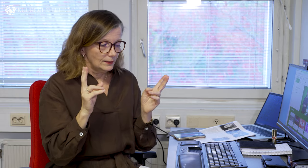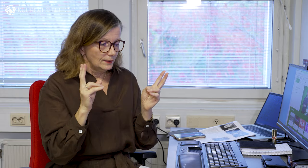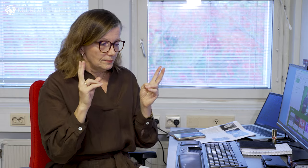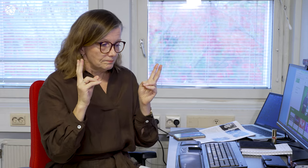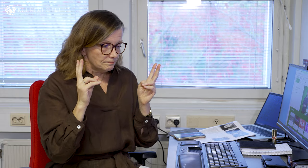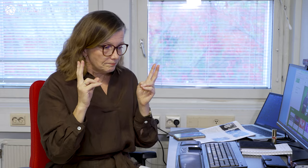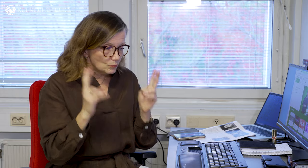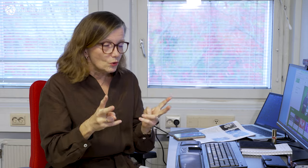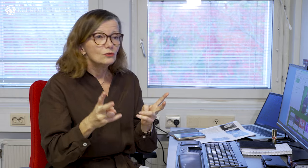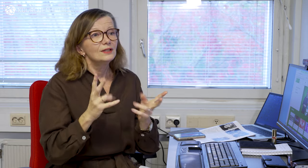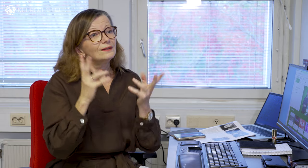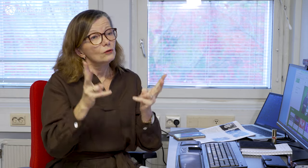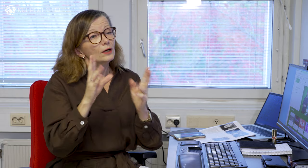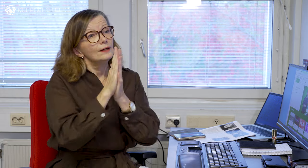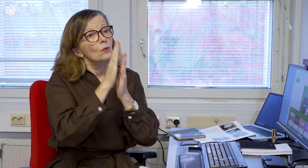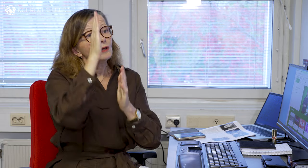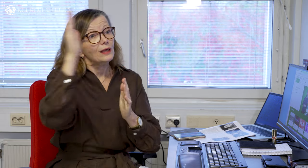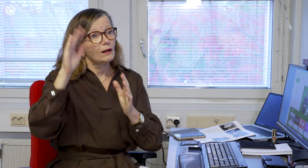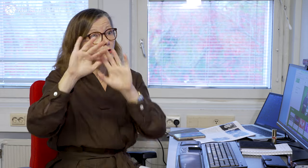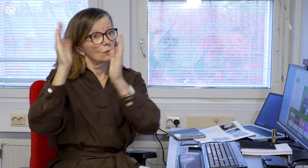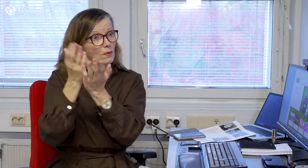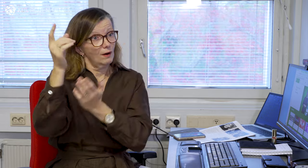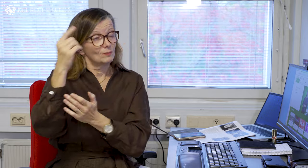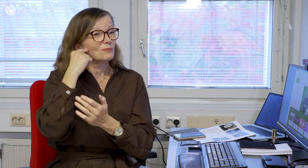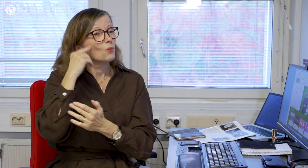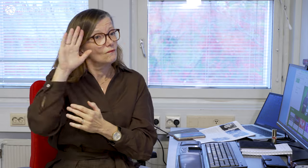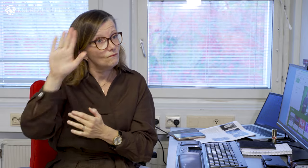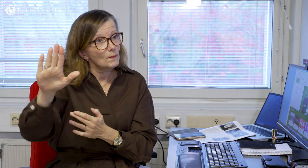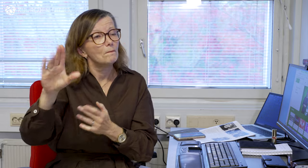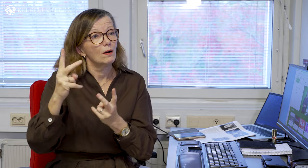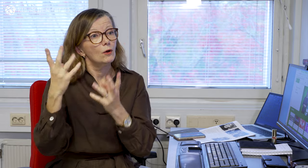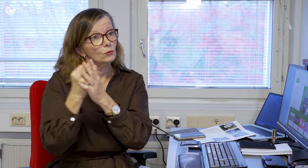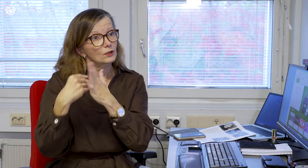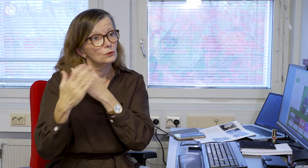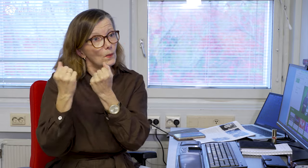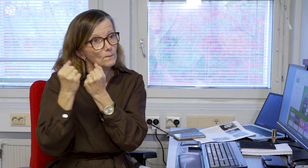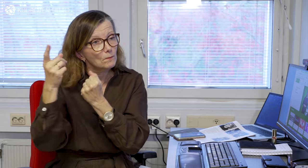Meillä on kirjastoalalta kuulevia yhteistyökumppaneita.